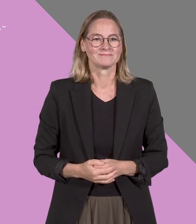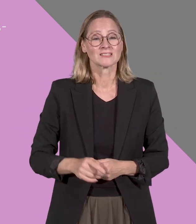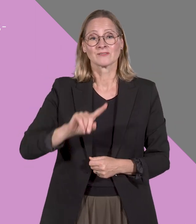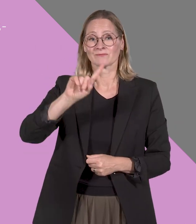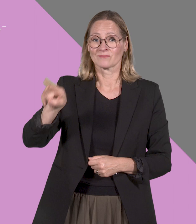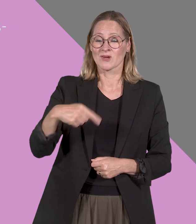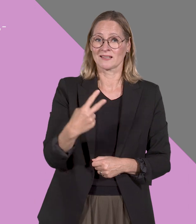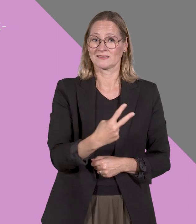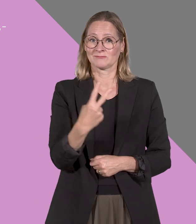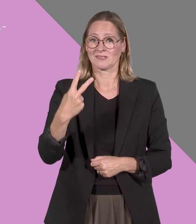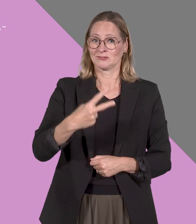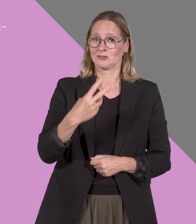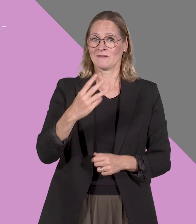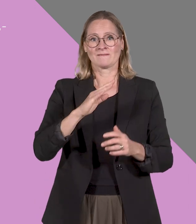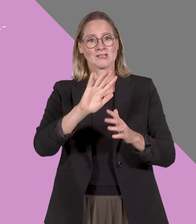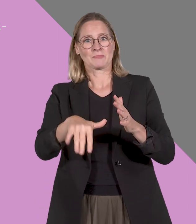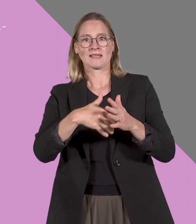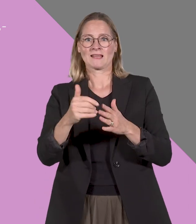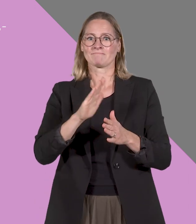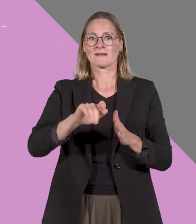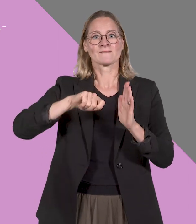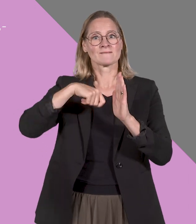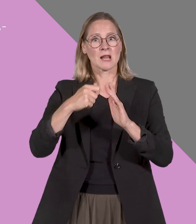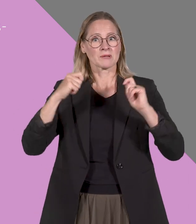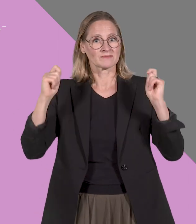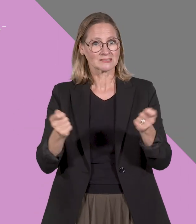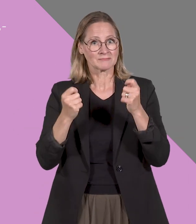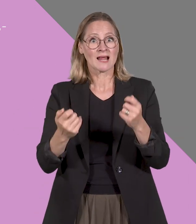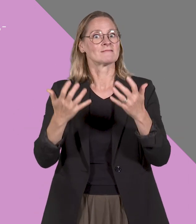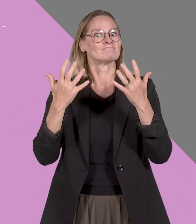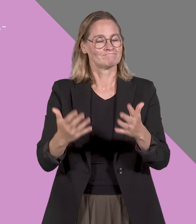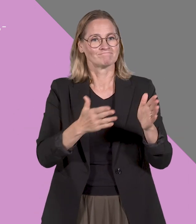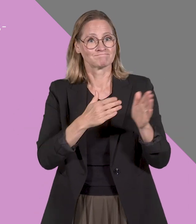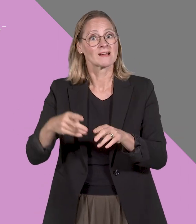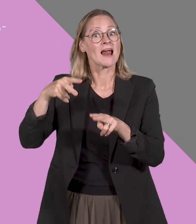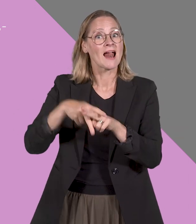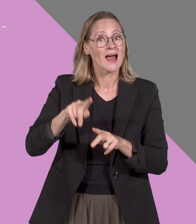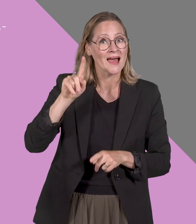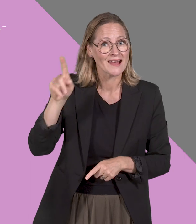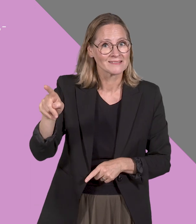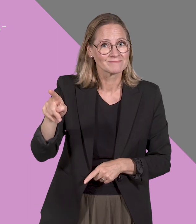Vuoden 2023 viittomakielinen filmifestivaali järjestetään tällä kertaa Lahdessa -